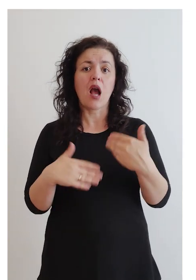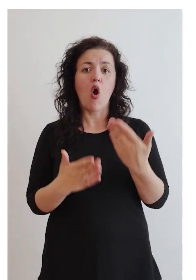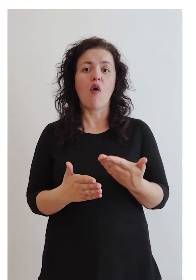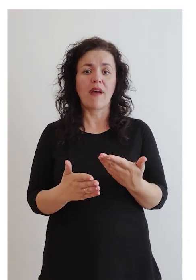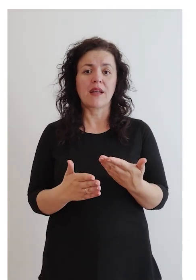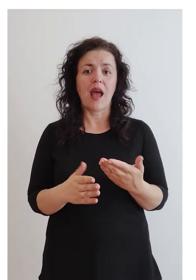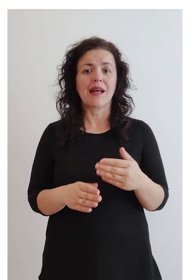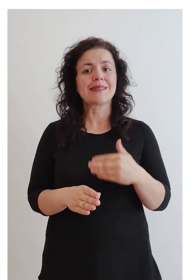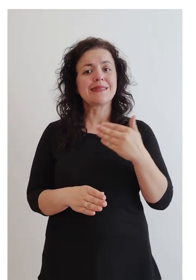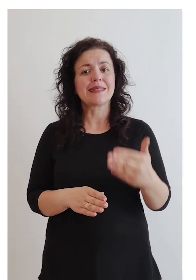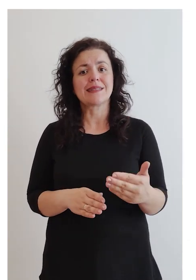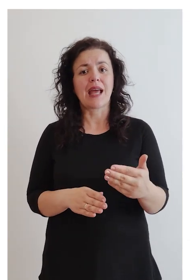Metoda de rambursare